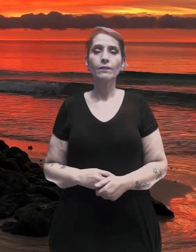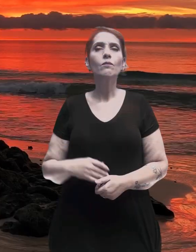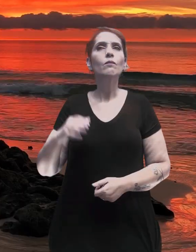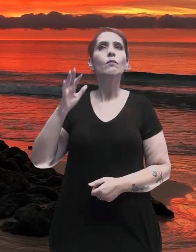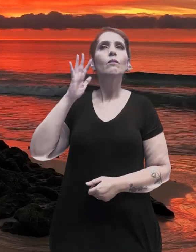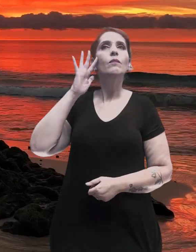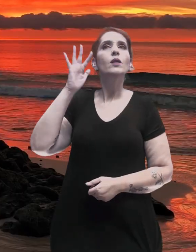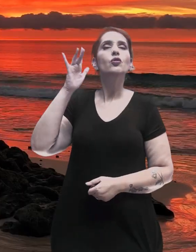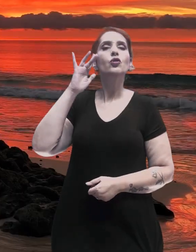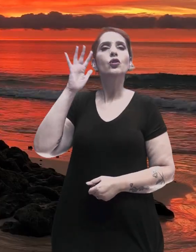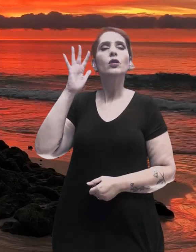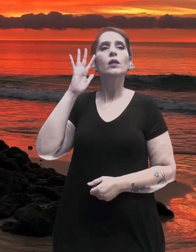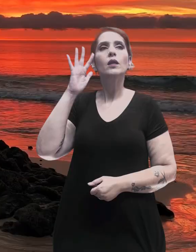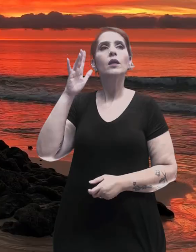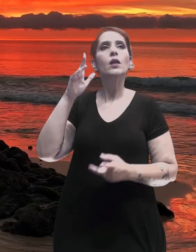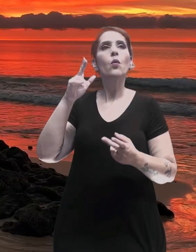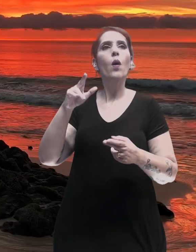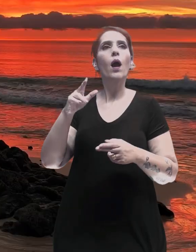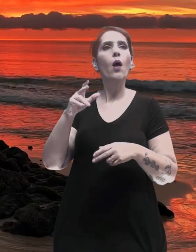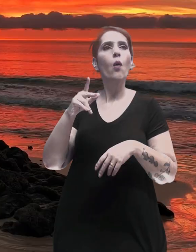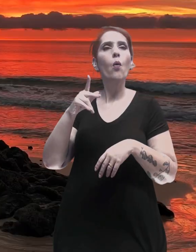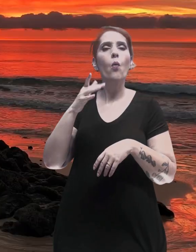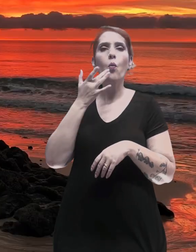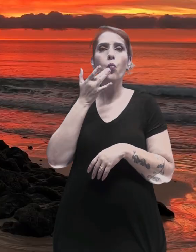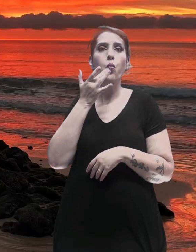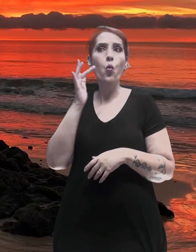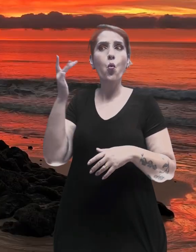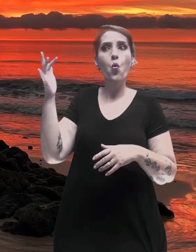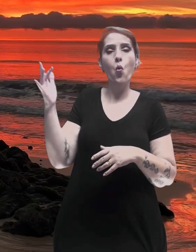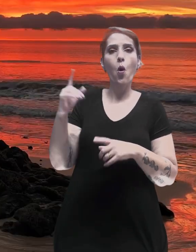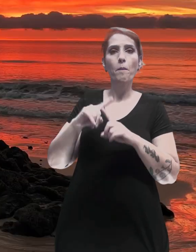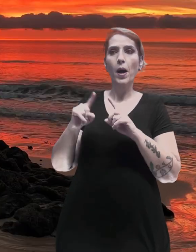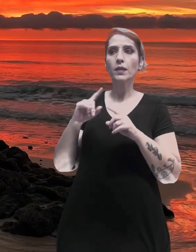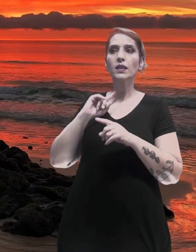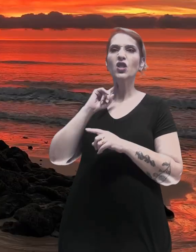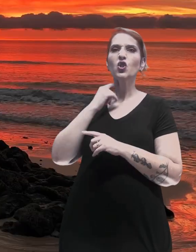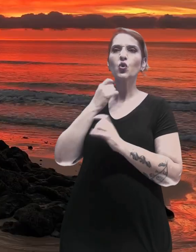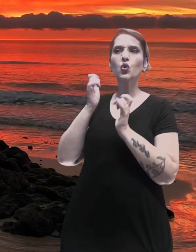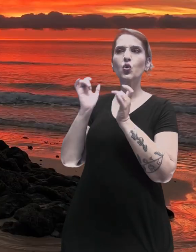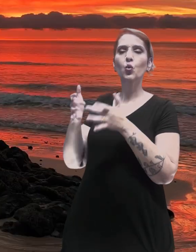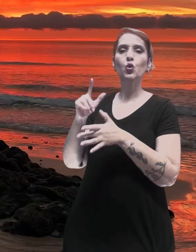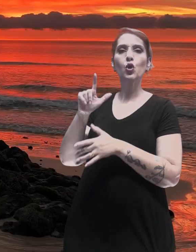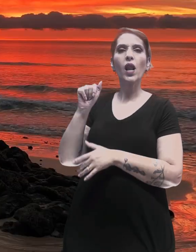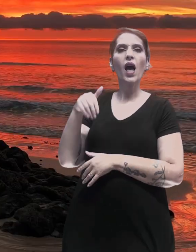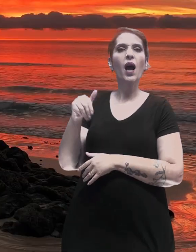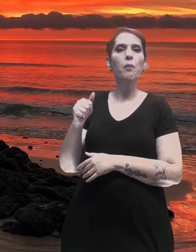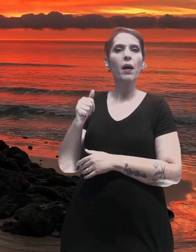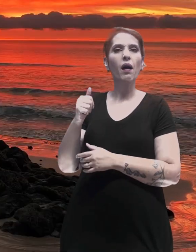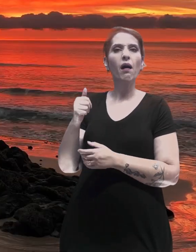Imagine uma joia coberta de lama. Você pode pensar que ela está perdida,